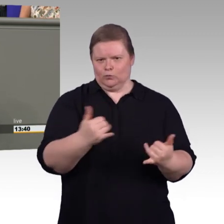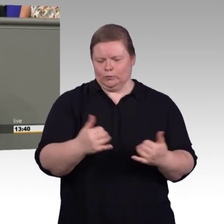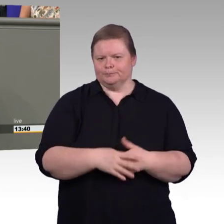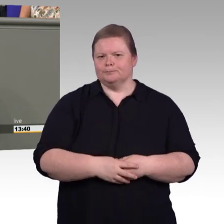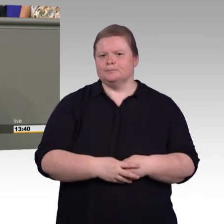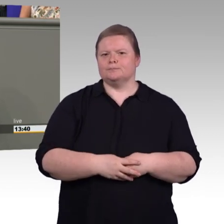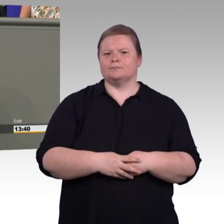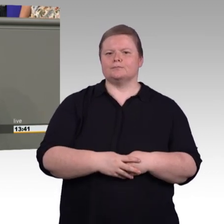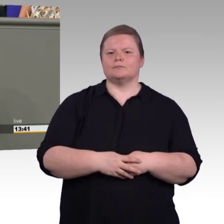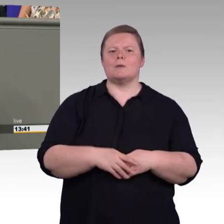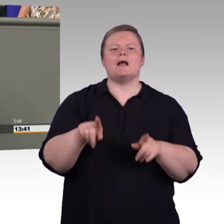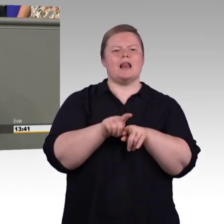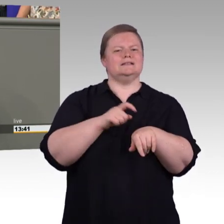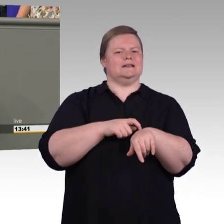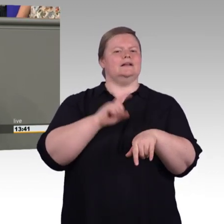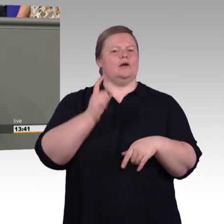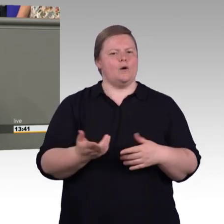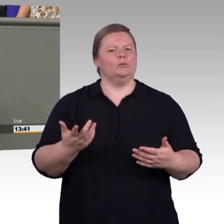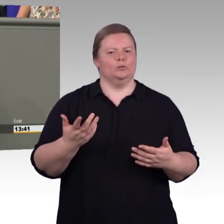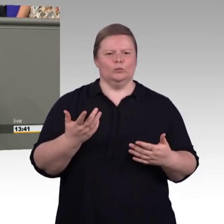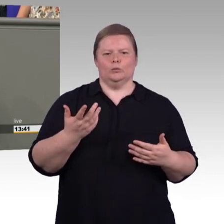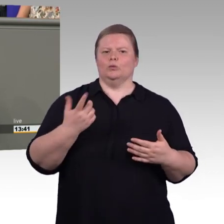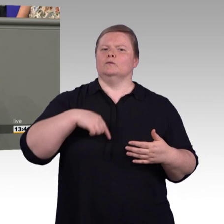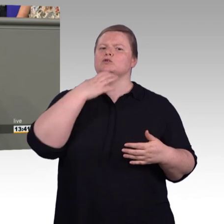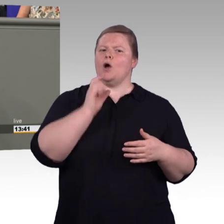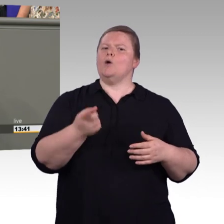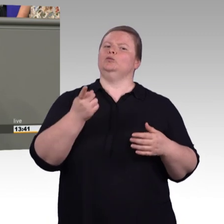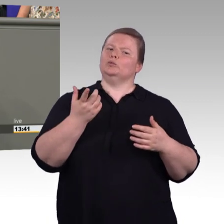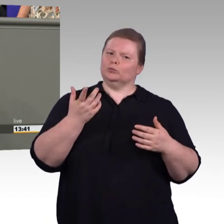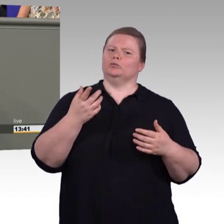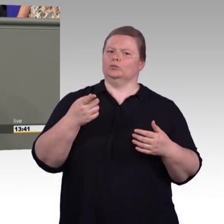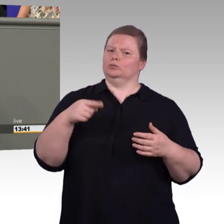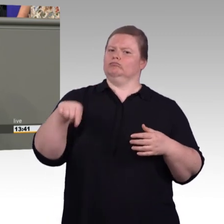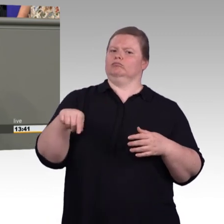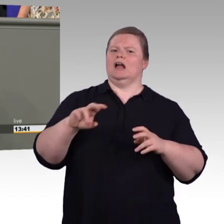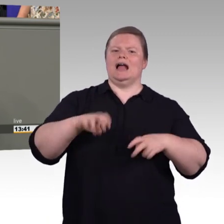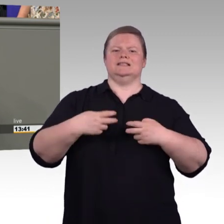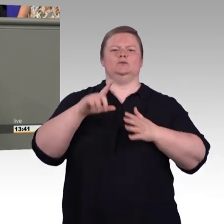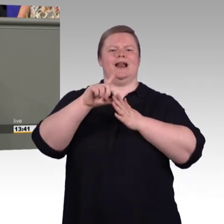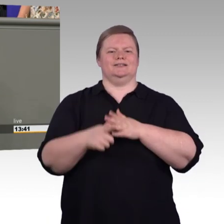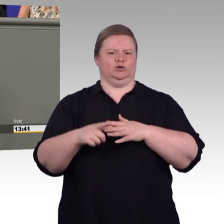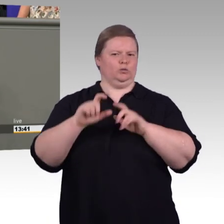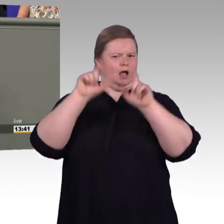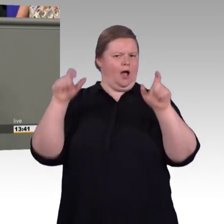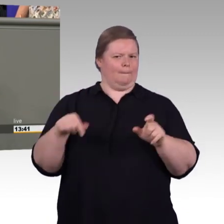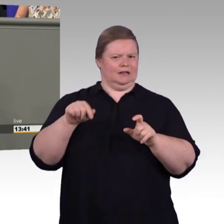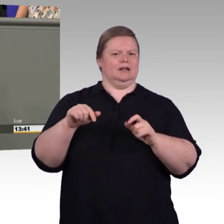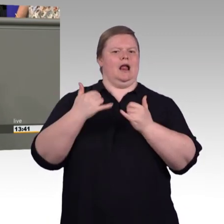durch ein Wächteramt des Staates begleitet, wir die Rechte auch der Kinder stärken und damit deutlich machen, dass uns eine